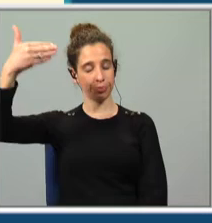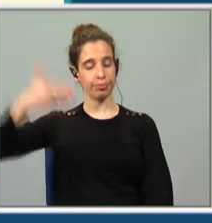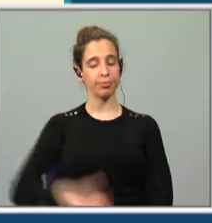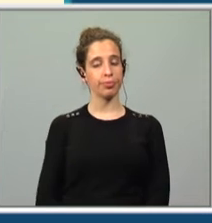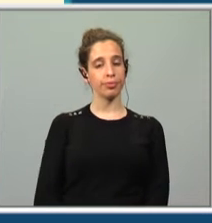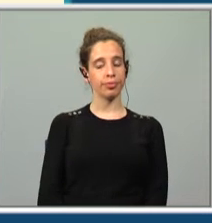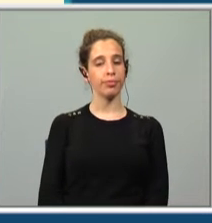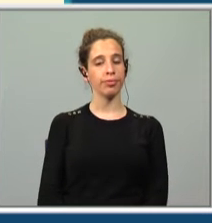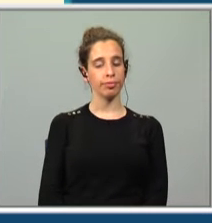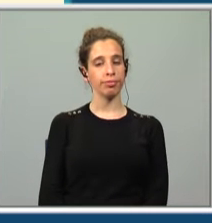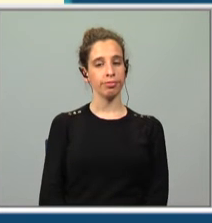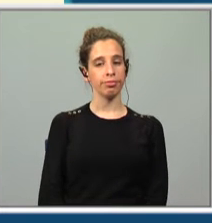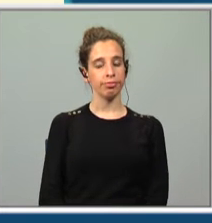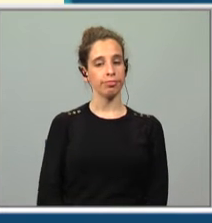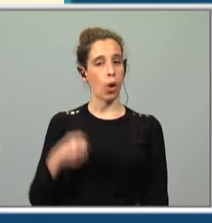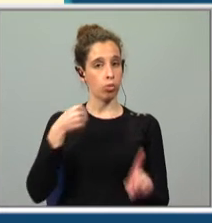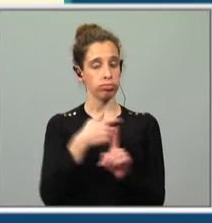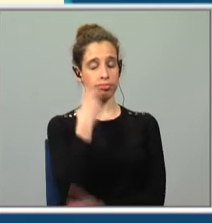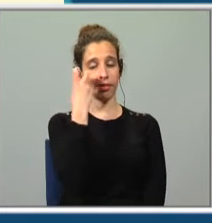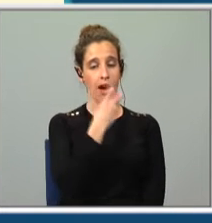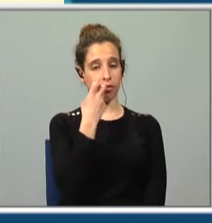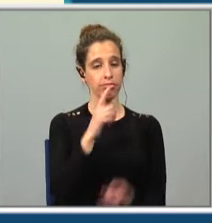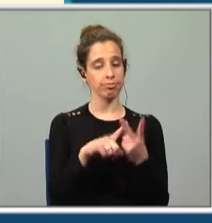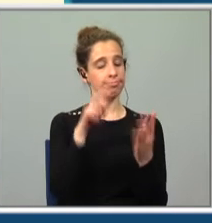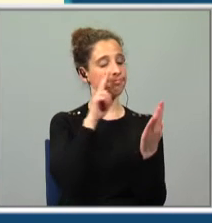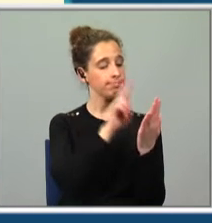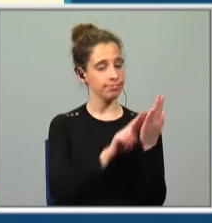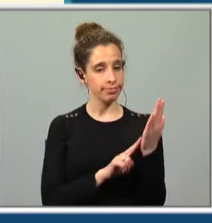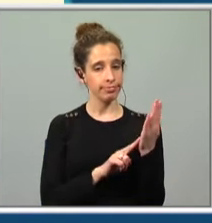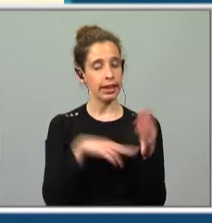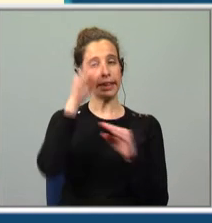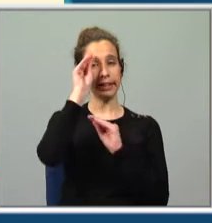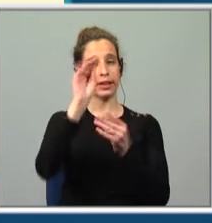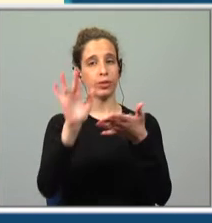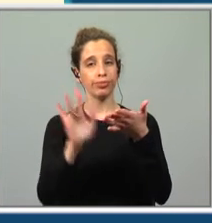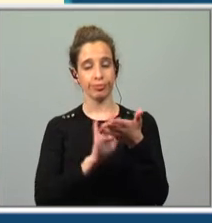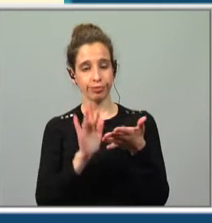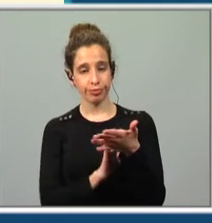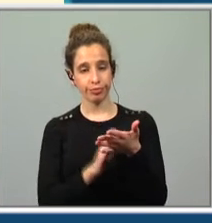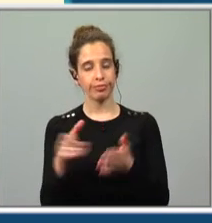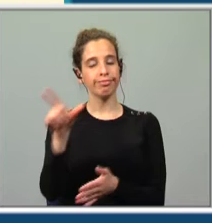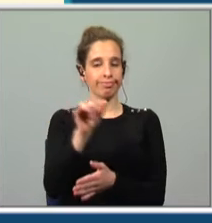mobilizamos os domínios da oralidade da leitura da educação literária e claro se 我們調動口語領域閱讀文學教育，當然如果